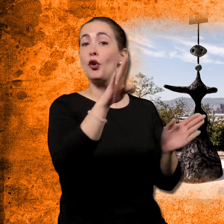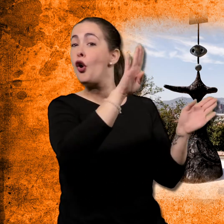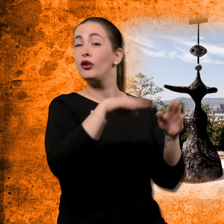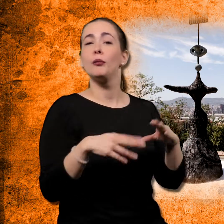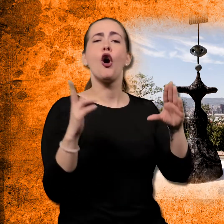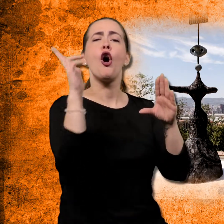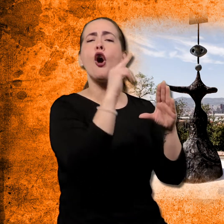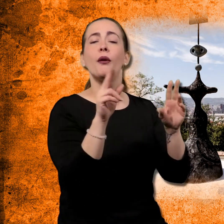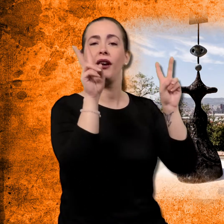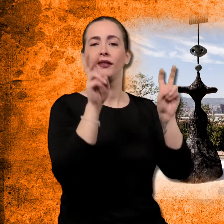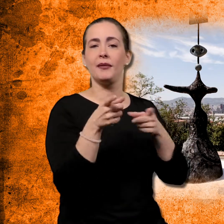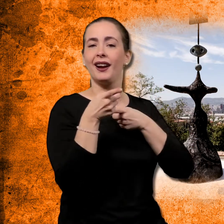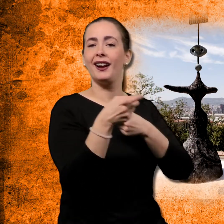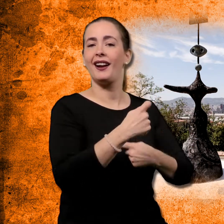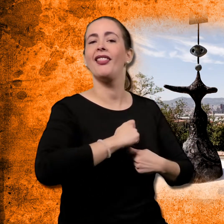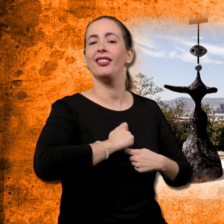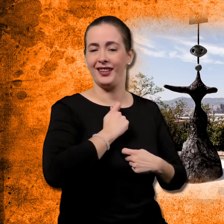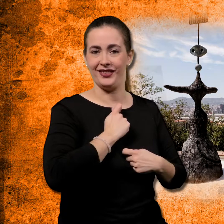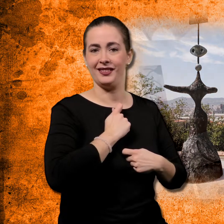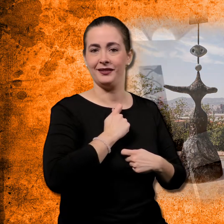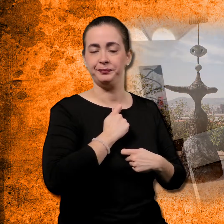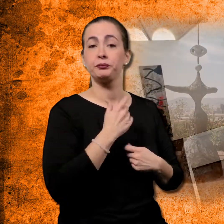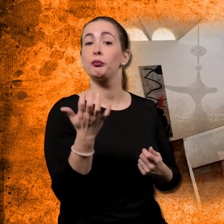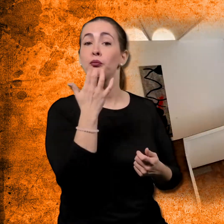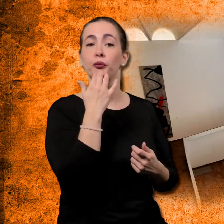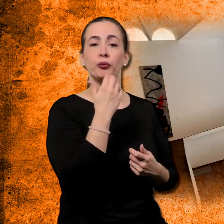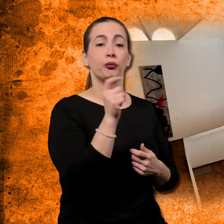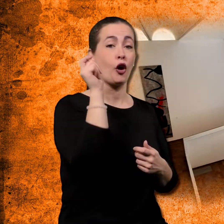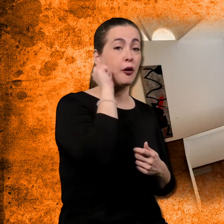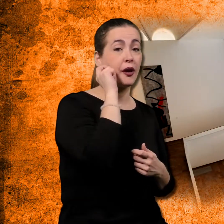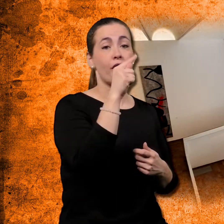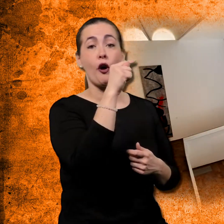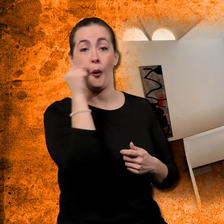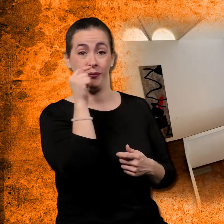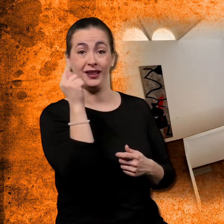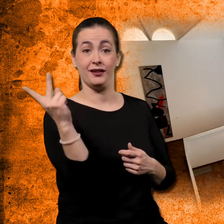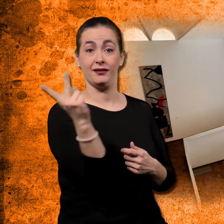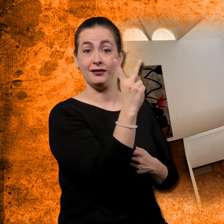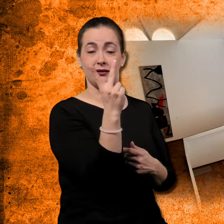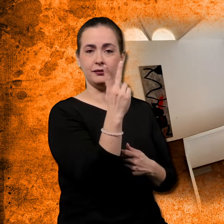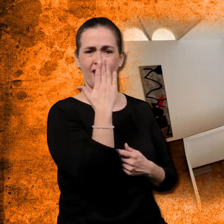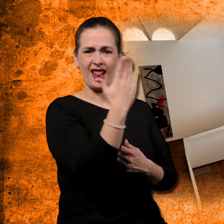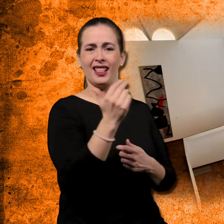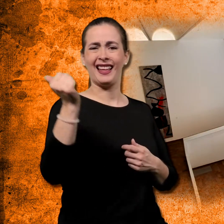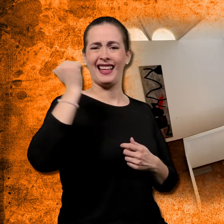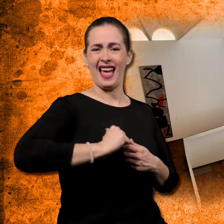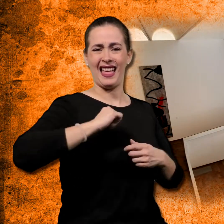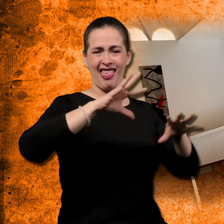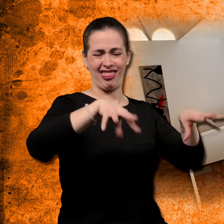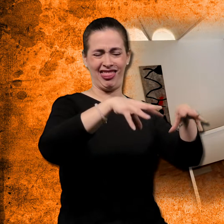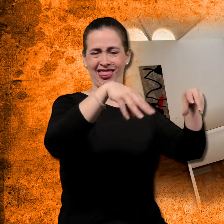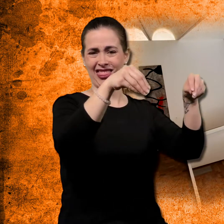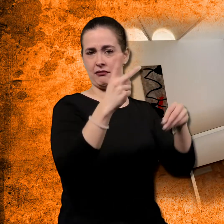I acabant amb les seves obres sobre la Guerra Civil (Home i dona davant d'un munt d'excrements)